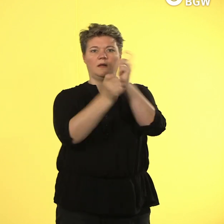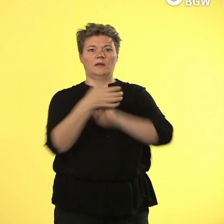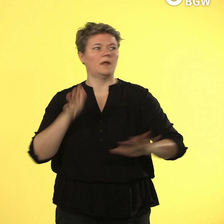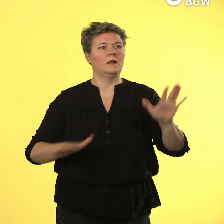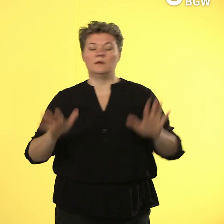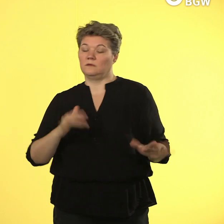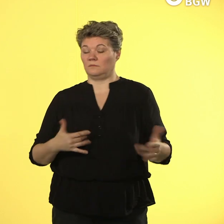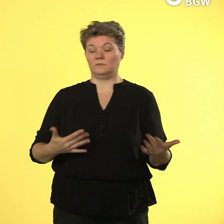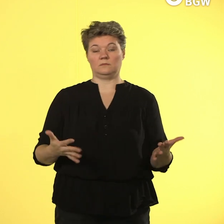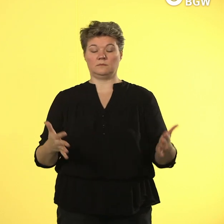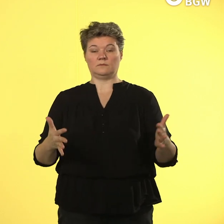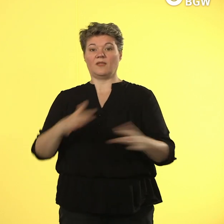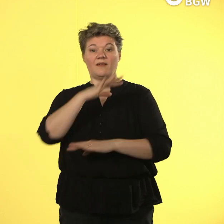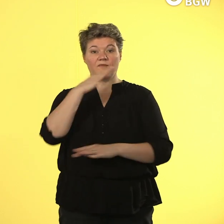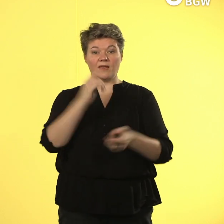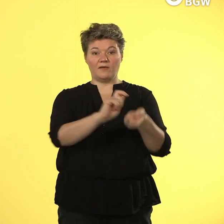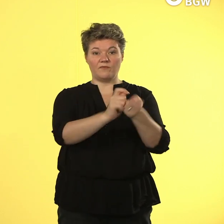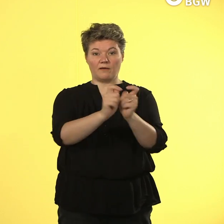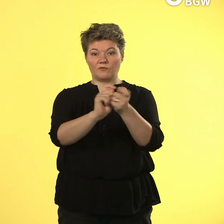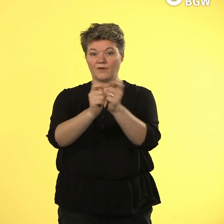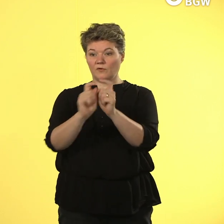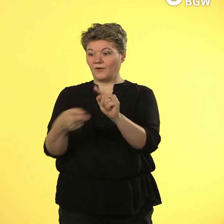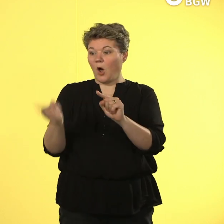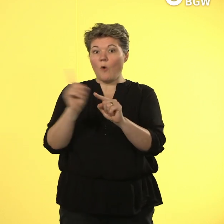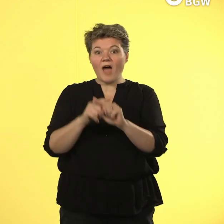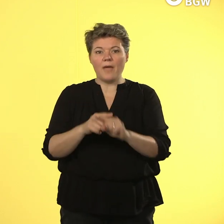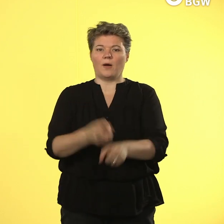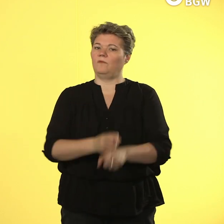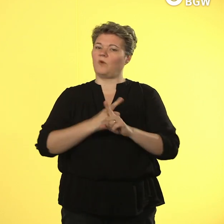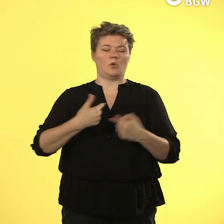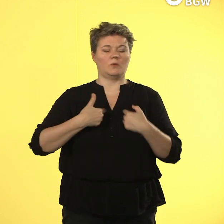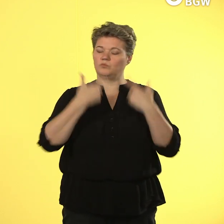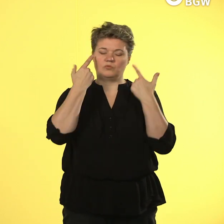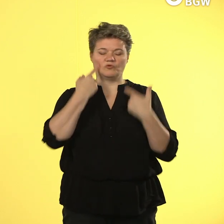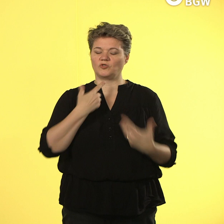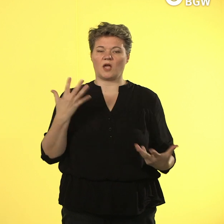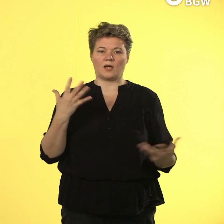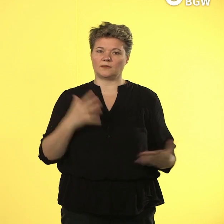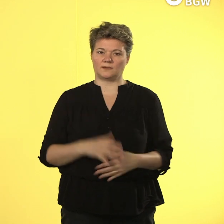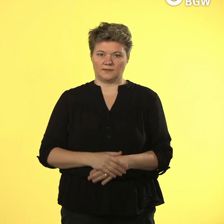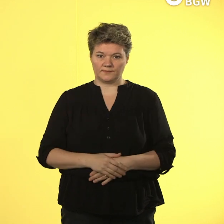bedeutet das Stress. Wenn dieser Stress zu groß ist, dann werde ich bei dem eingangs erwähnten